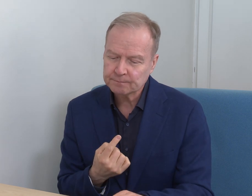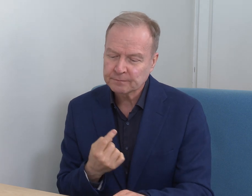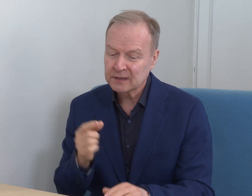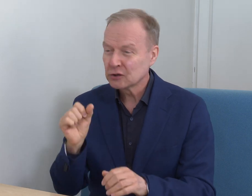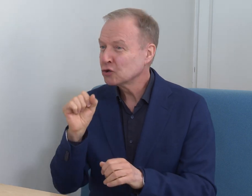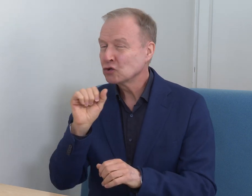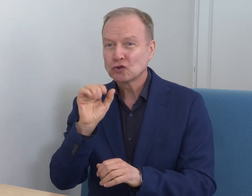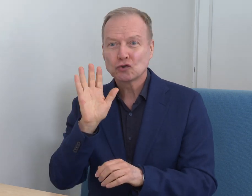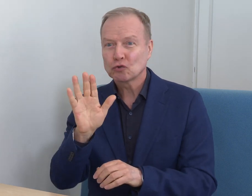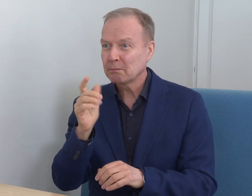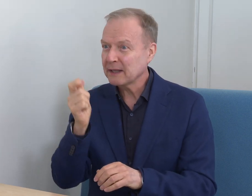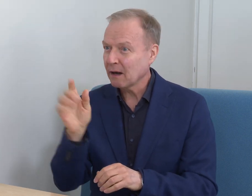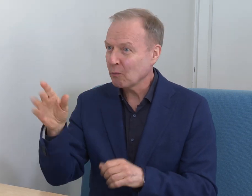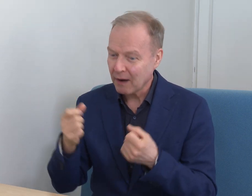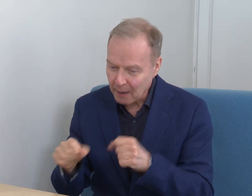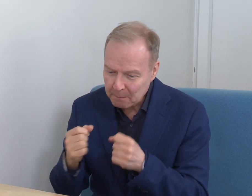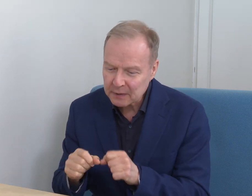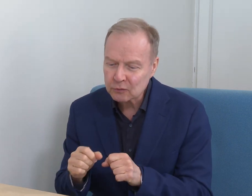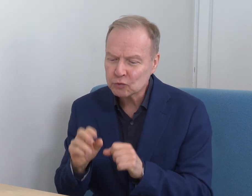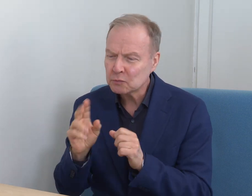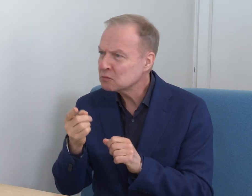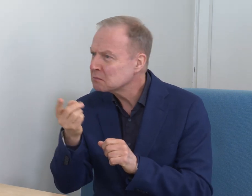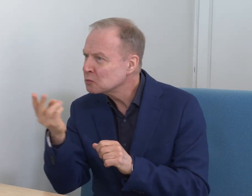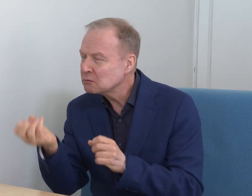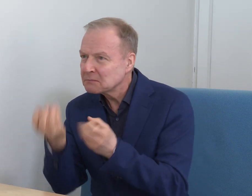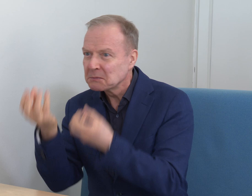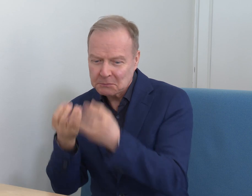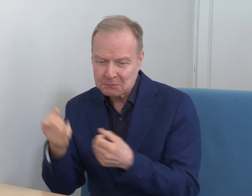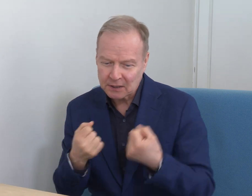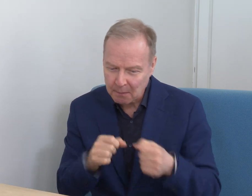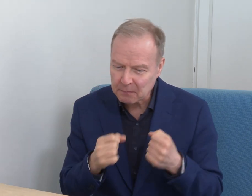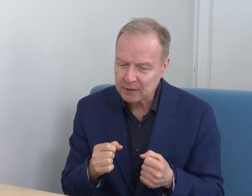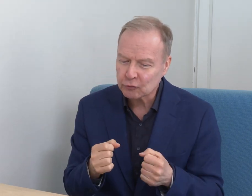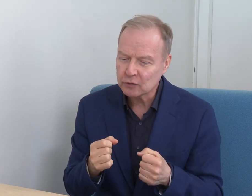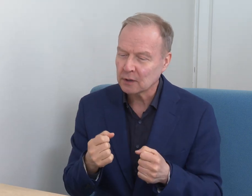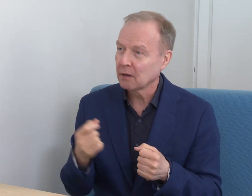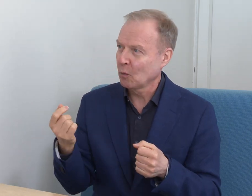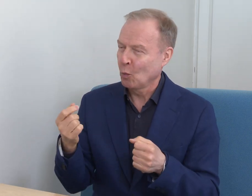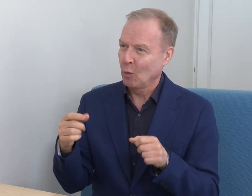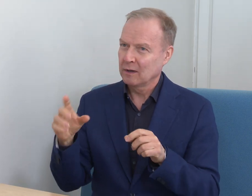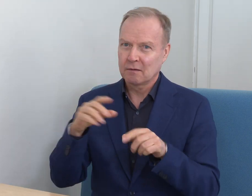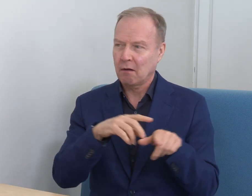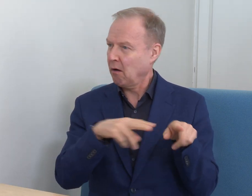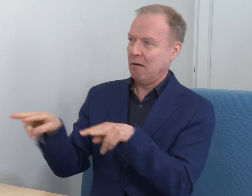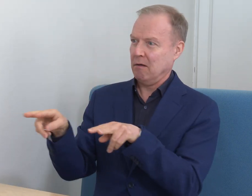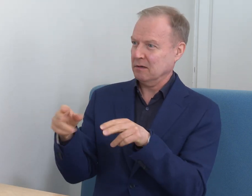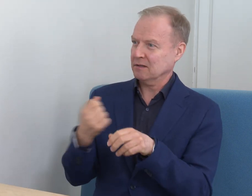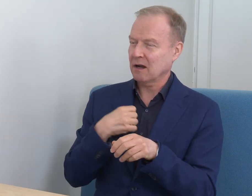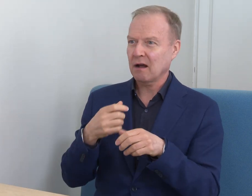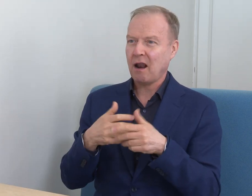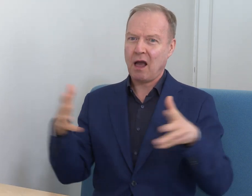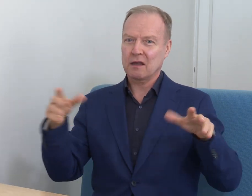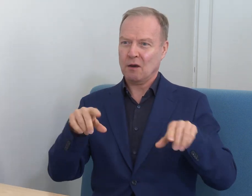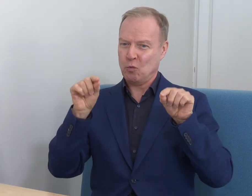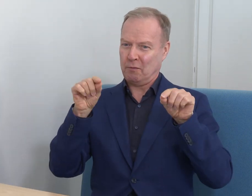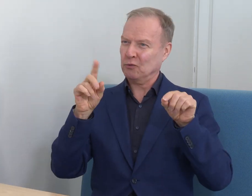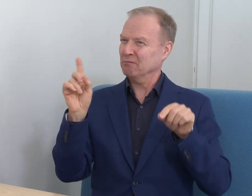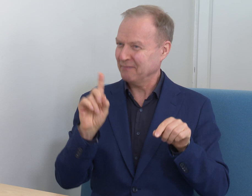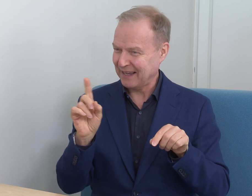StopKelan ja muiden kampanjointi ovat saaneet laajaa huomiota -